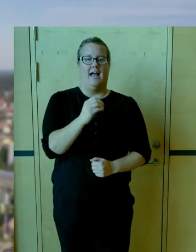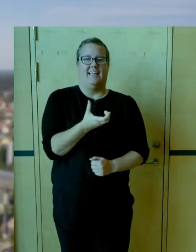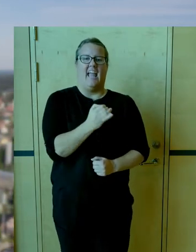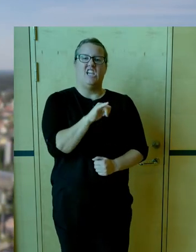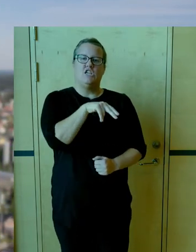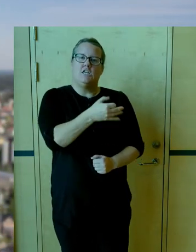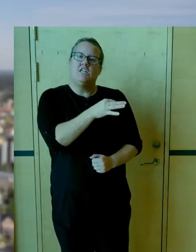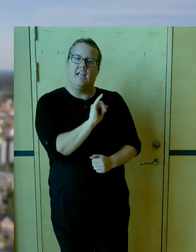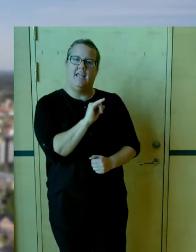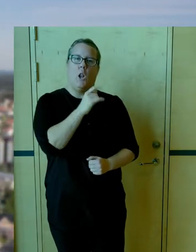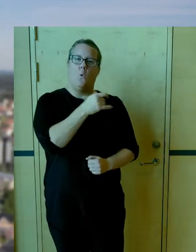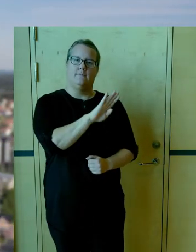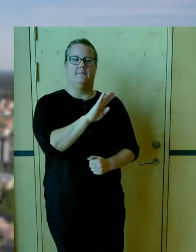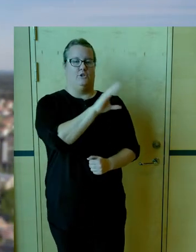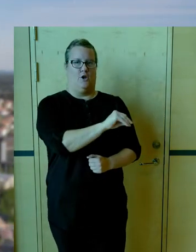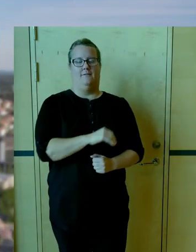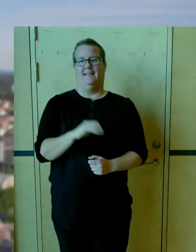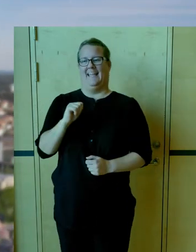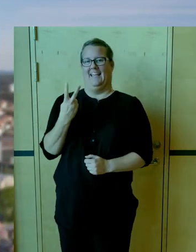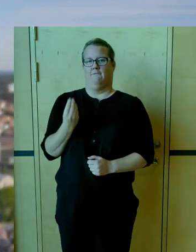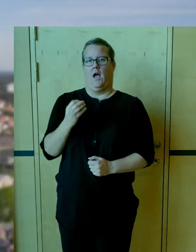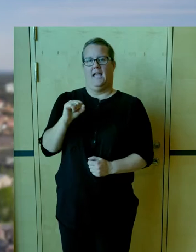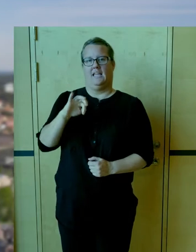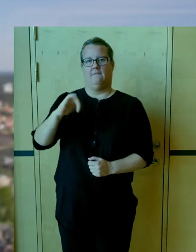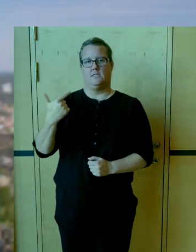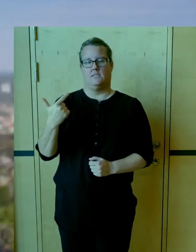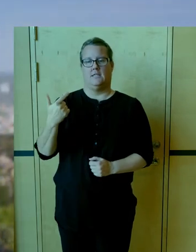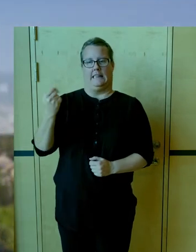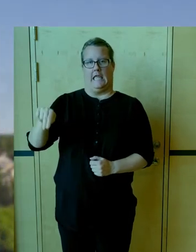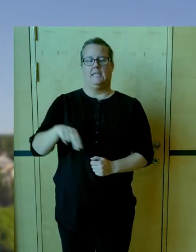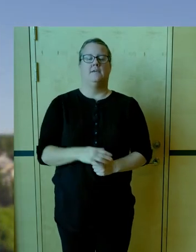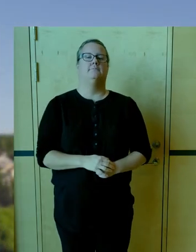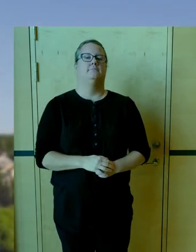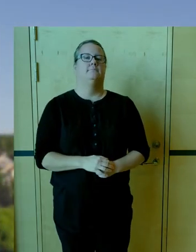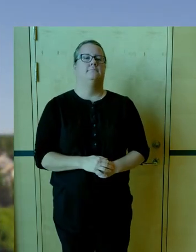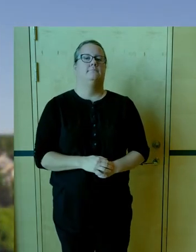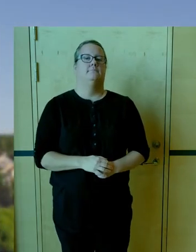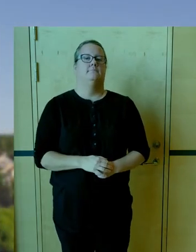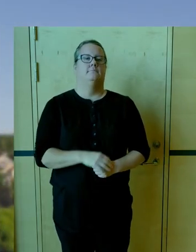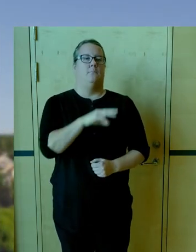Ja Eva en Nej Martin Hedqvist